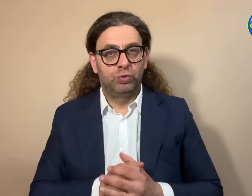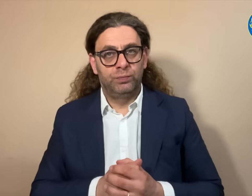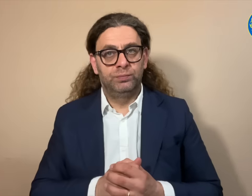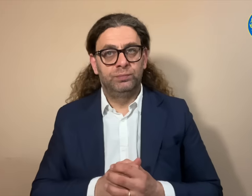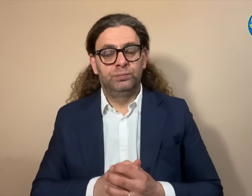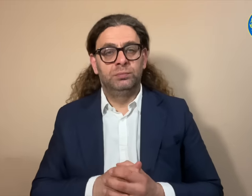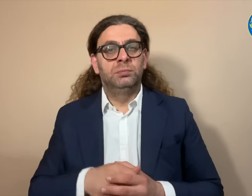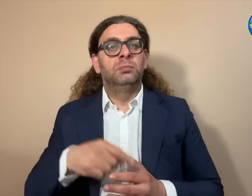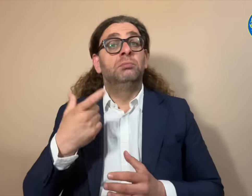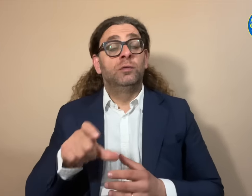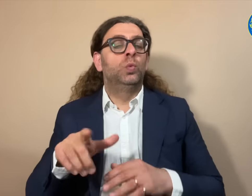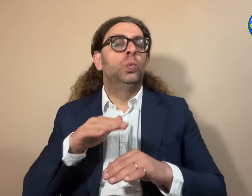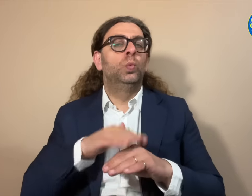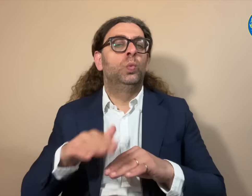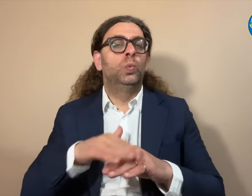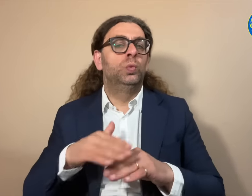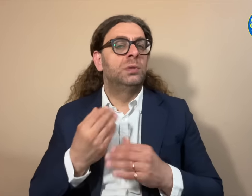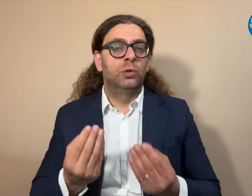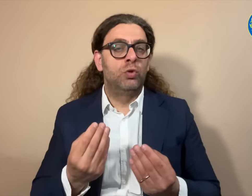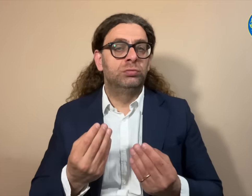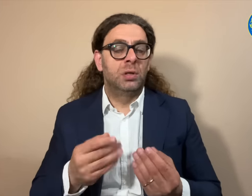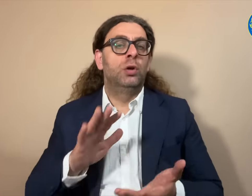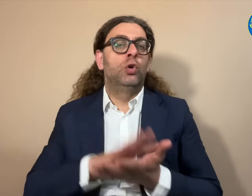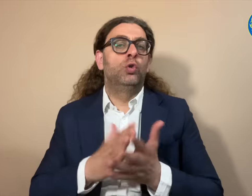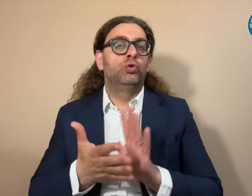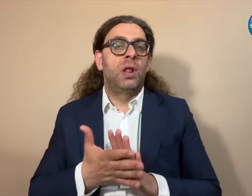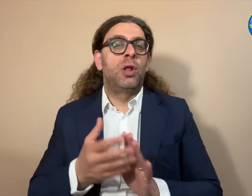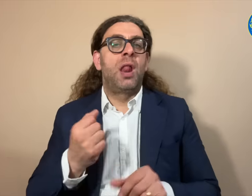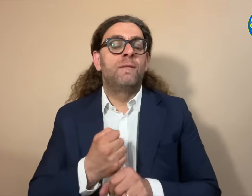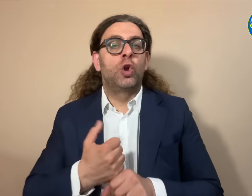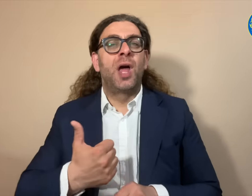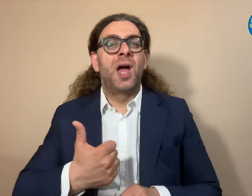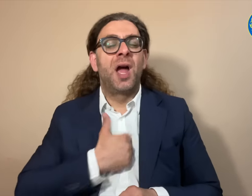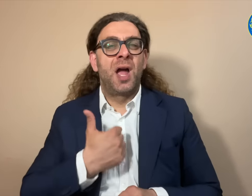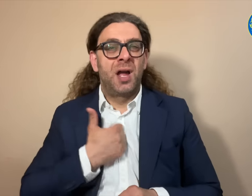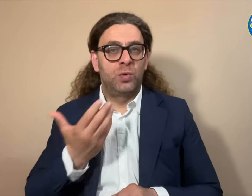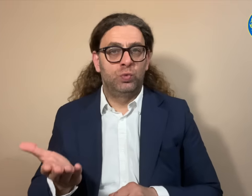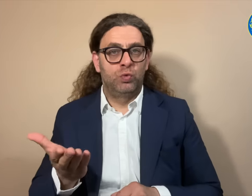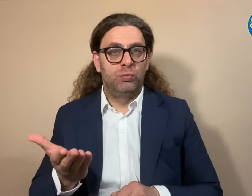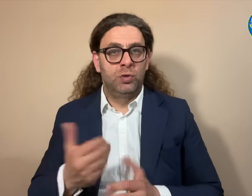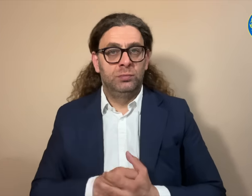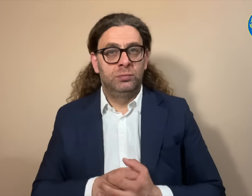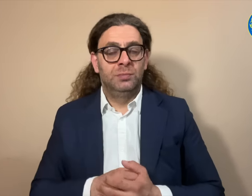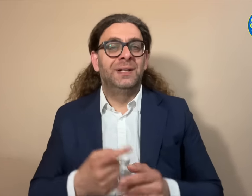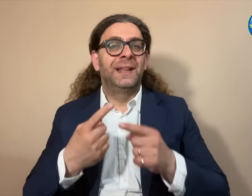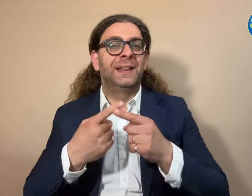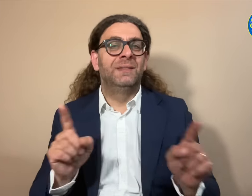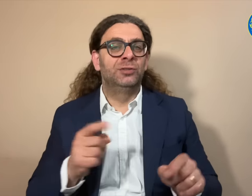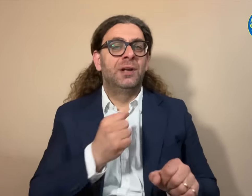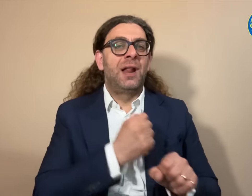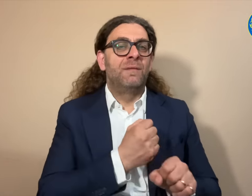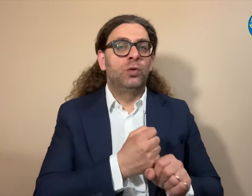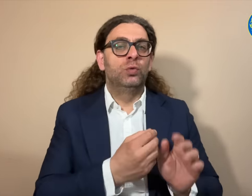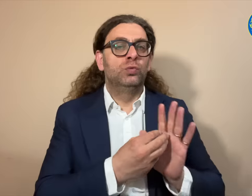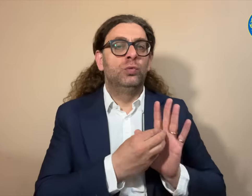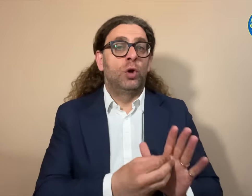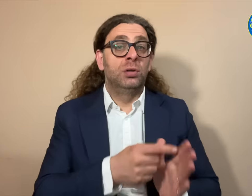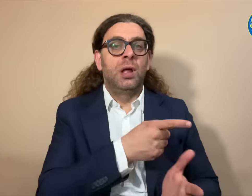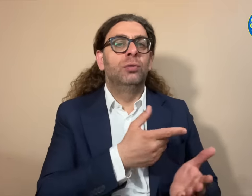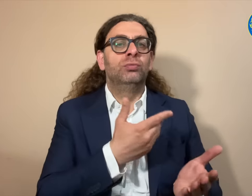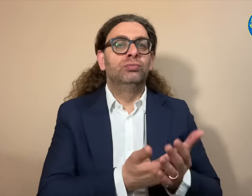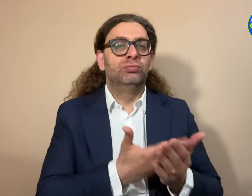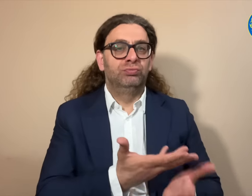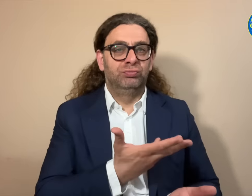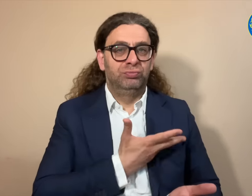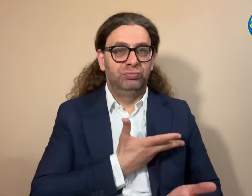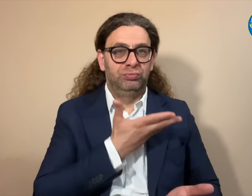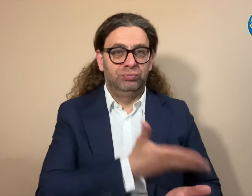poiché sarebbero stati utilizzati contratti di lavoro autonomo in maniera impropria visto che si sarebbe trattato invece di lavoro di tipo dipendente,